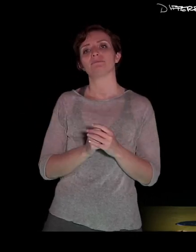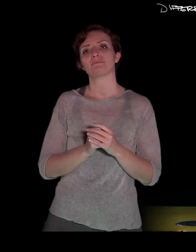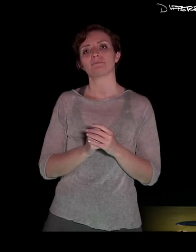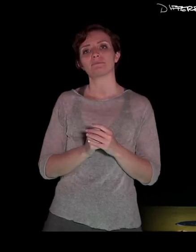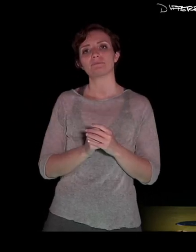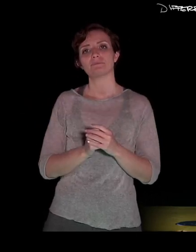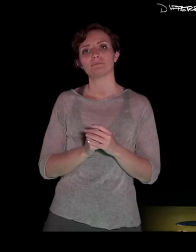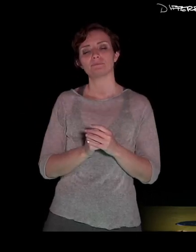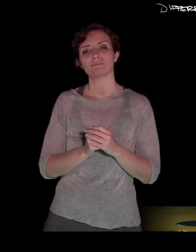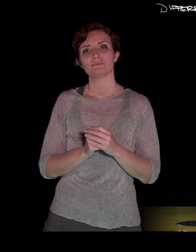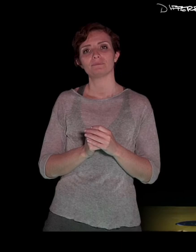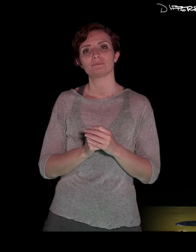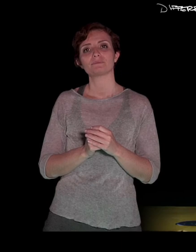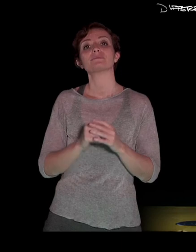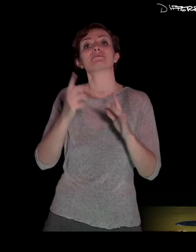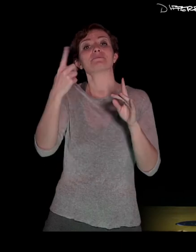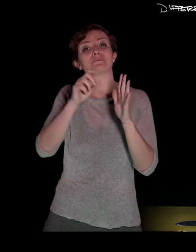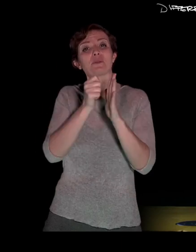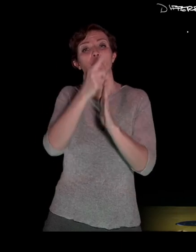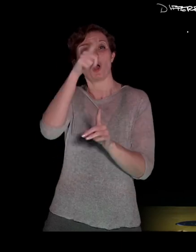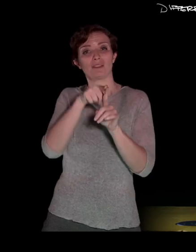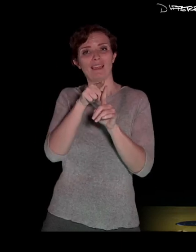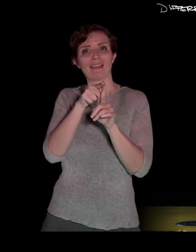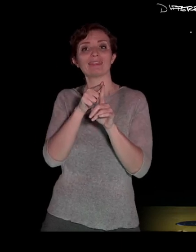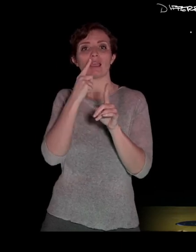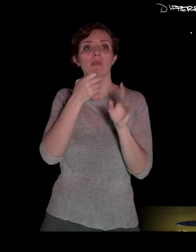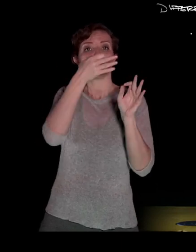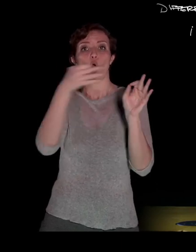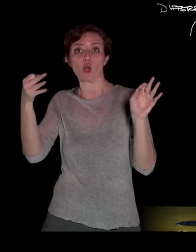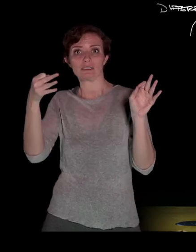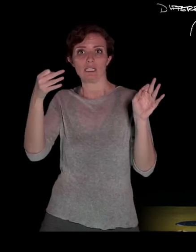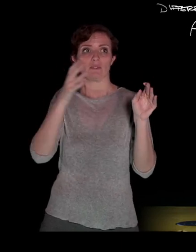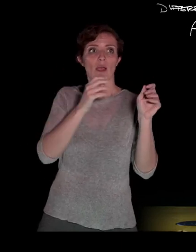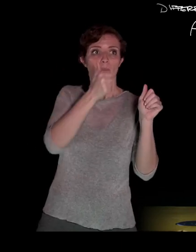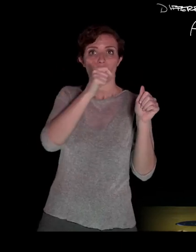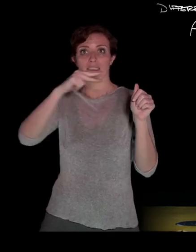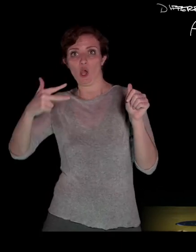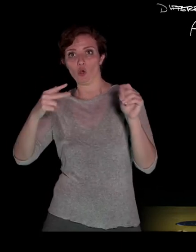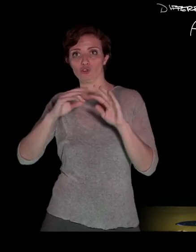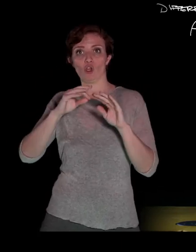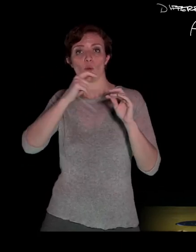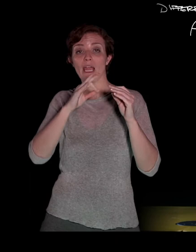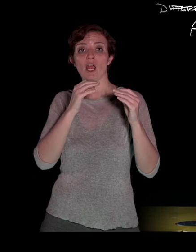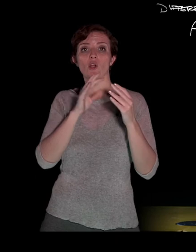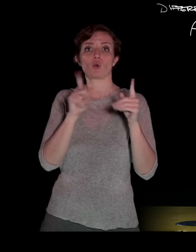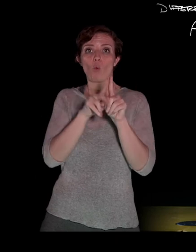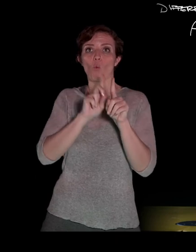è importante in questo caso considerare e definire l'ordine. Ad esempio la differenza tra l'insieme 'A' e l'insieme 'B',